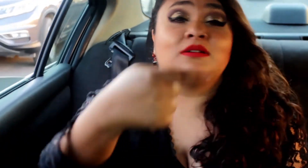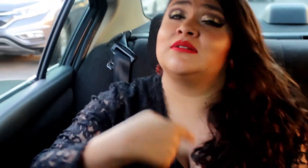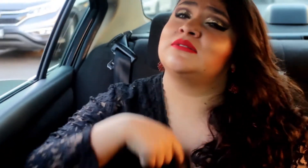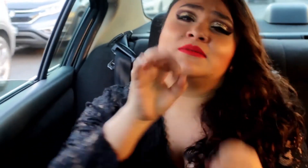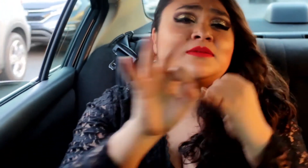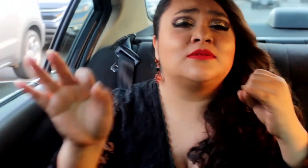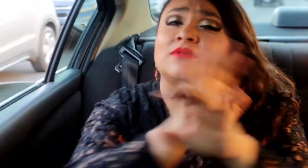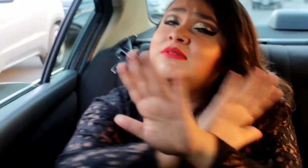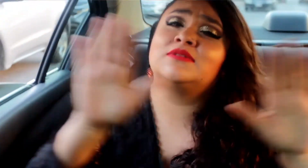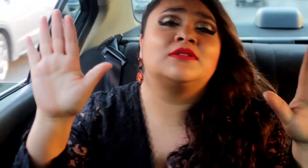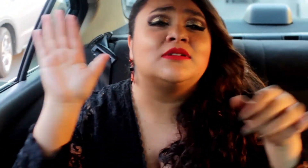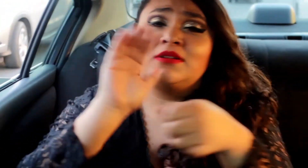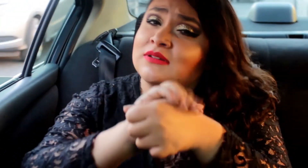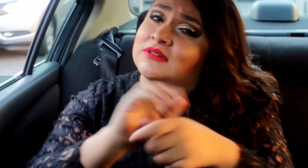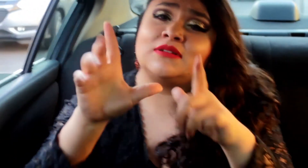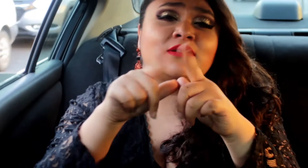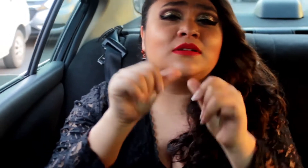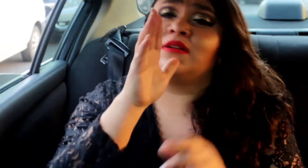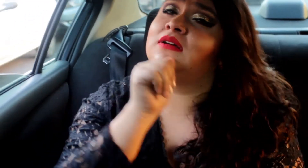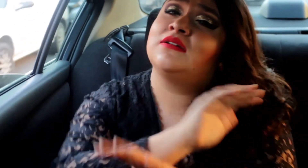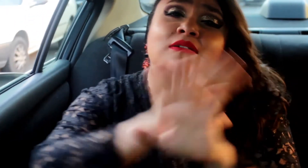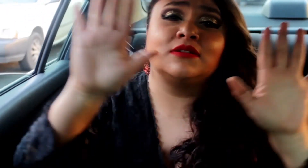cuando yo no puedo ya ni ser tu amiga